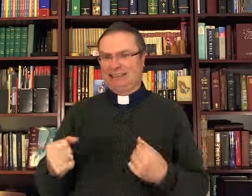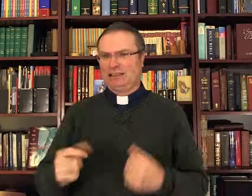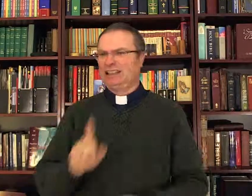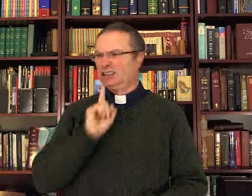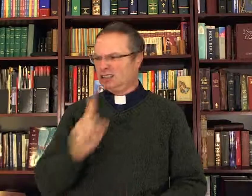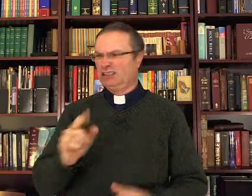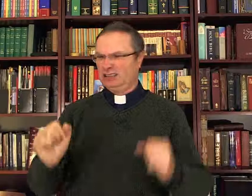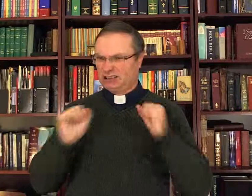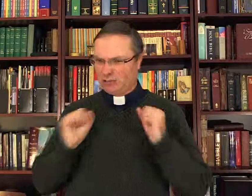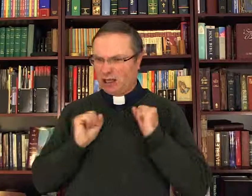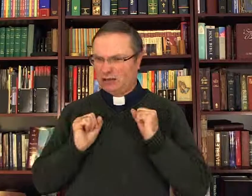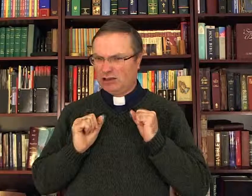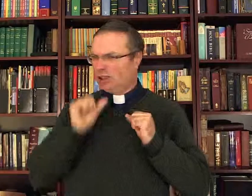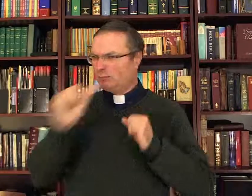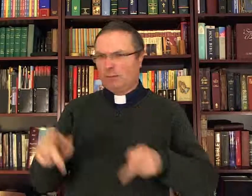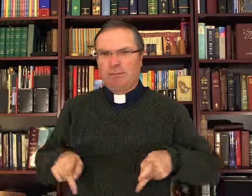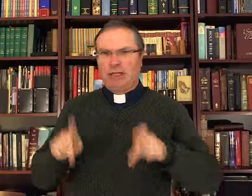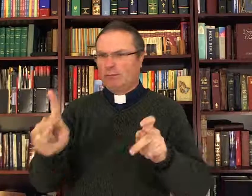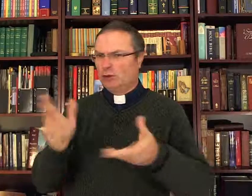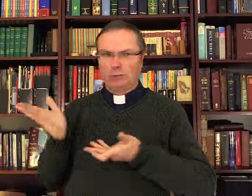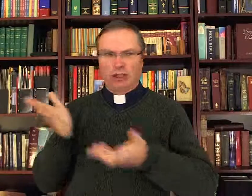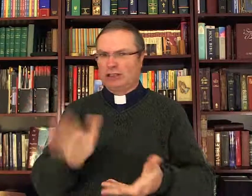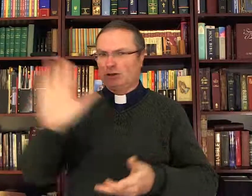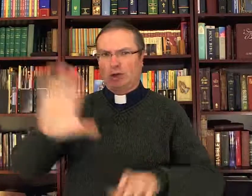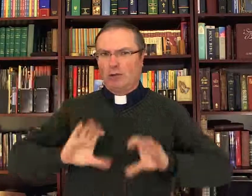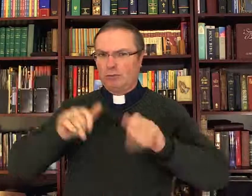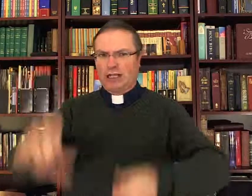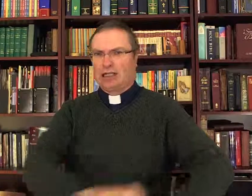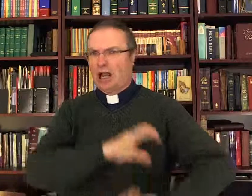«C'est le sabbat; il ne t'est pas permis de porter ton brancard.»